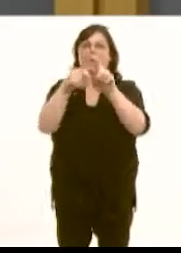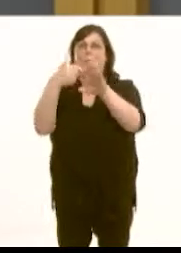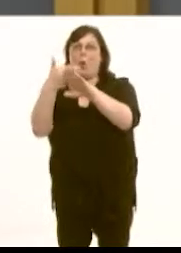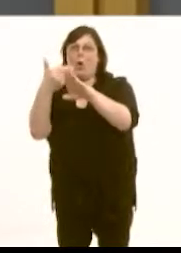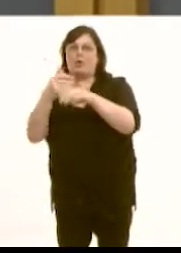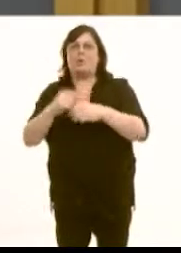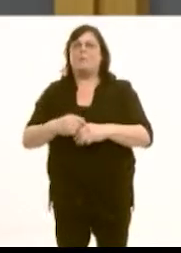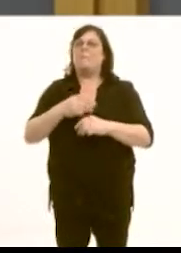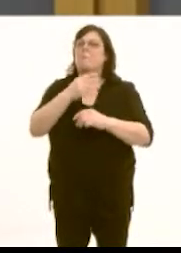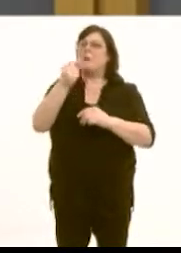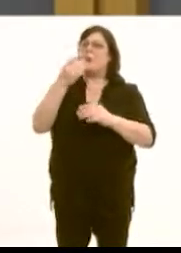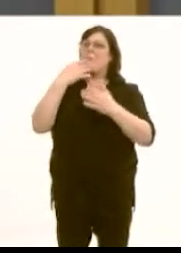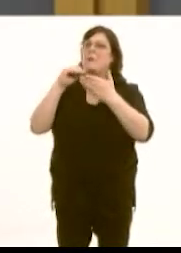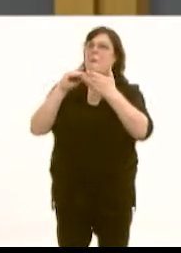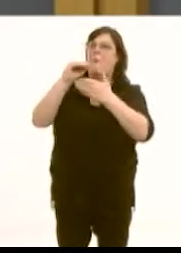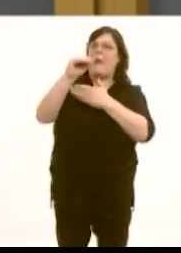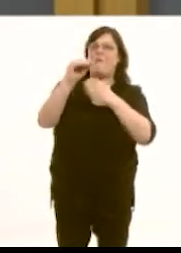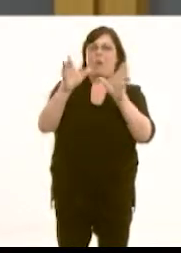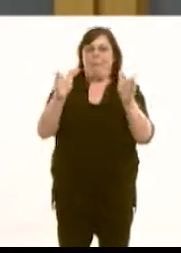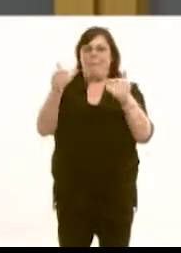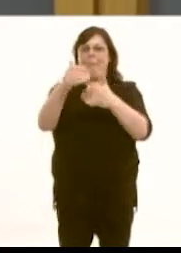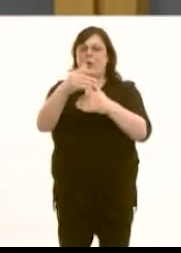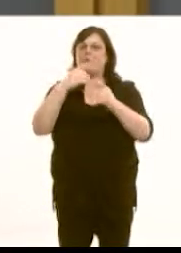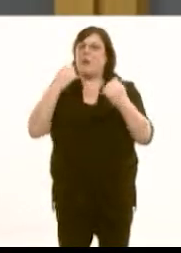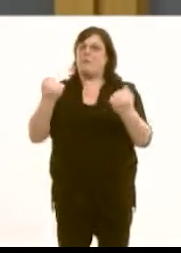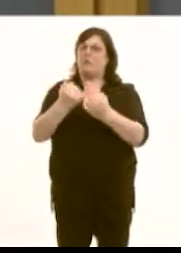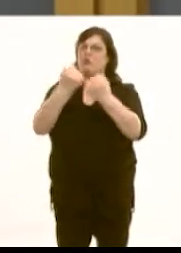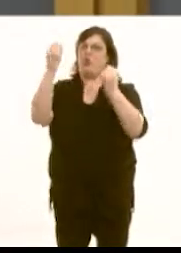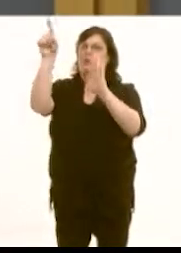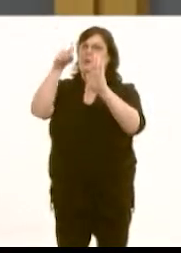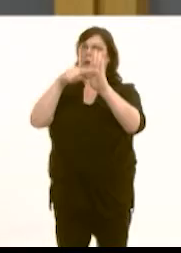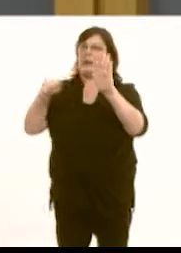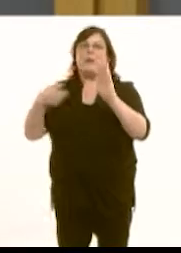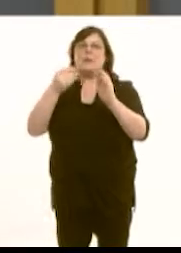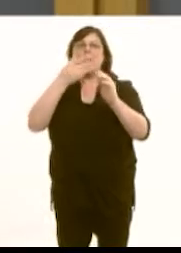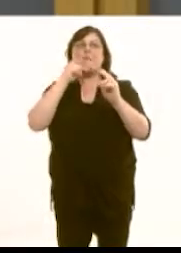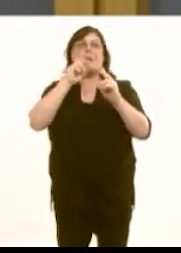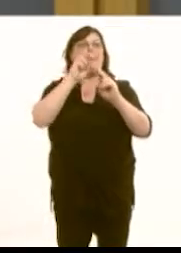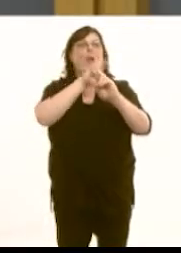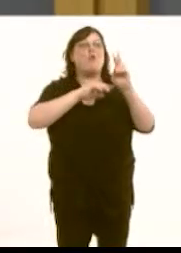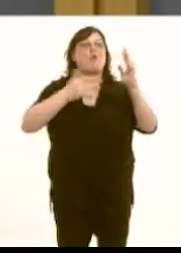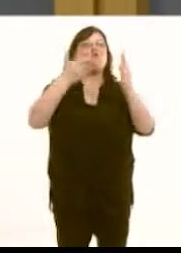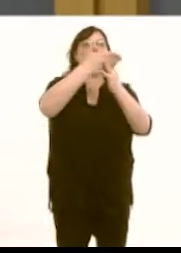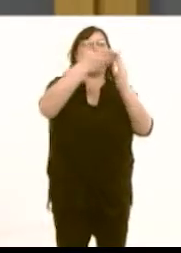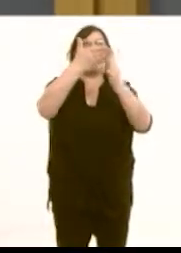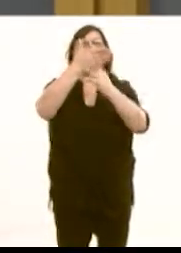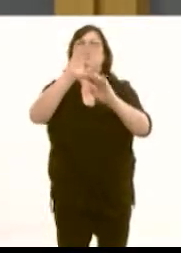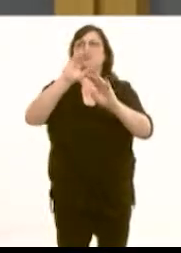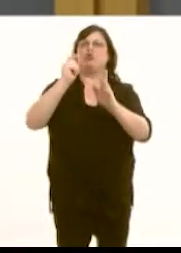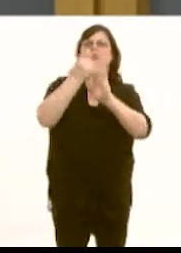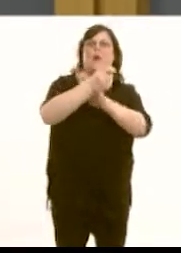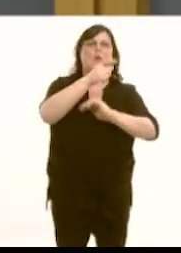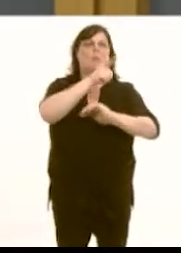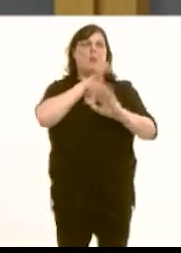signal; ac eraill hyd yn oed yn gorfod talu ëroaming chargesí oherwydd bod y signal o Iwerddon yn gryfach naír signal sydd yn Ynys MÙn.